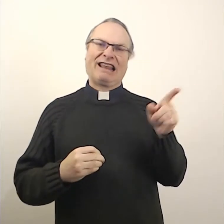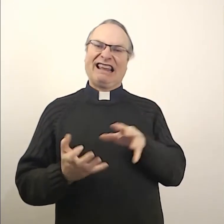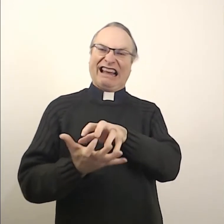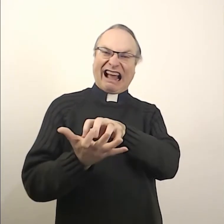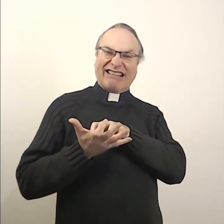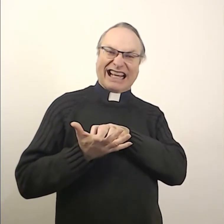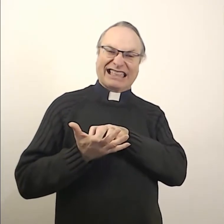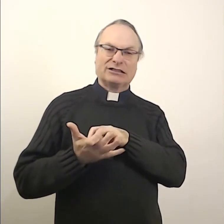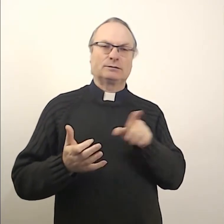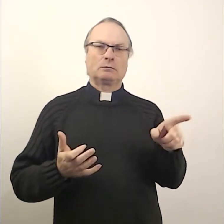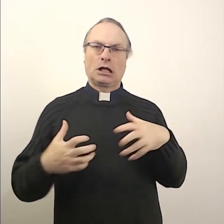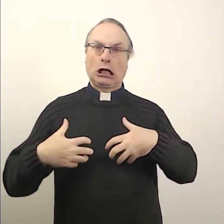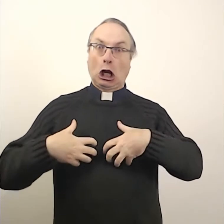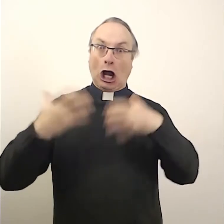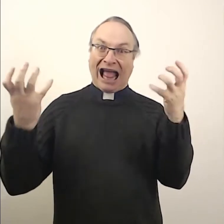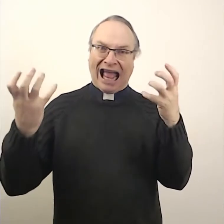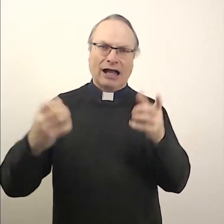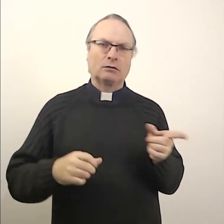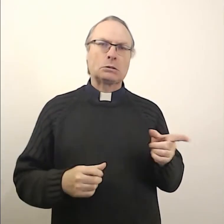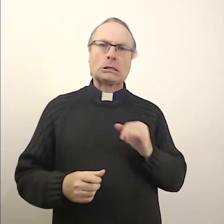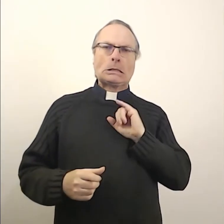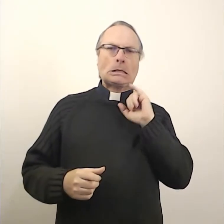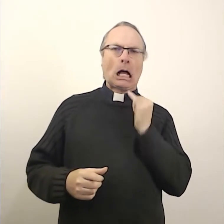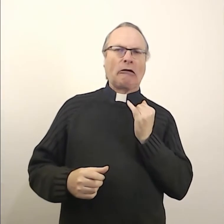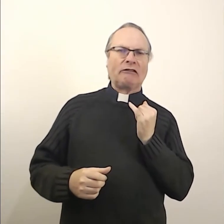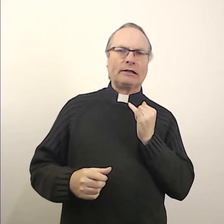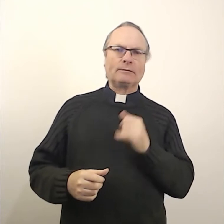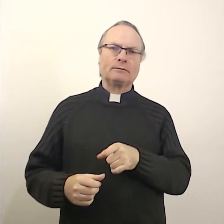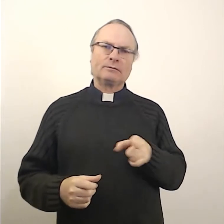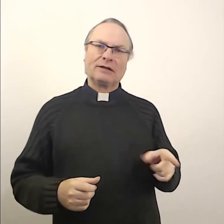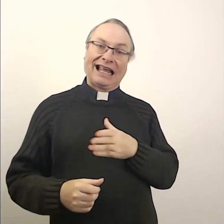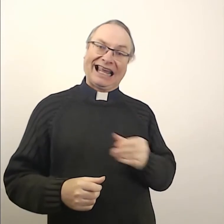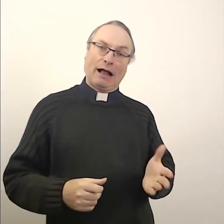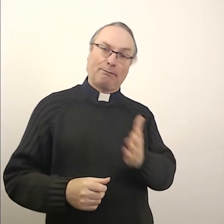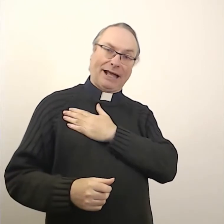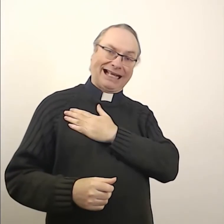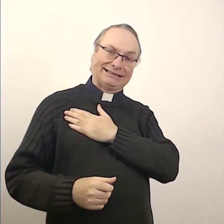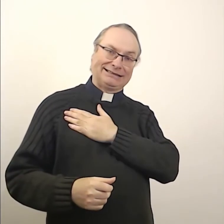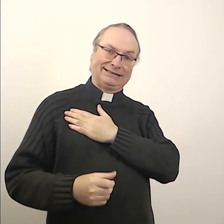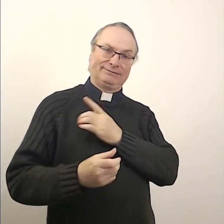avarice, colère, envie et paresse.